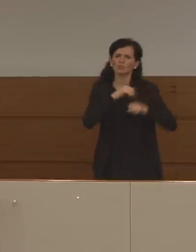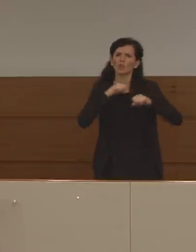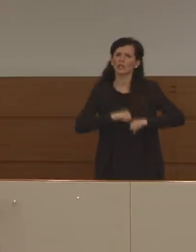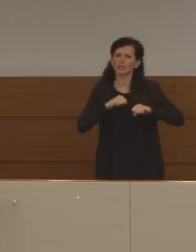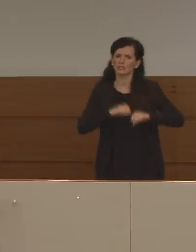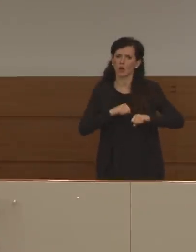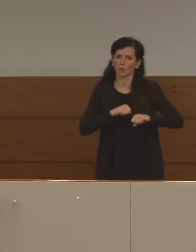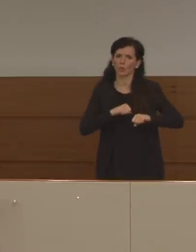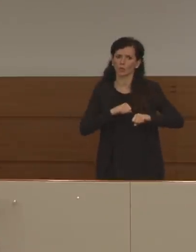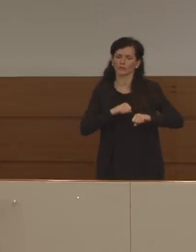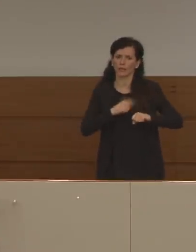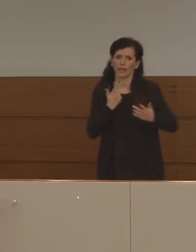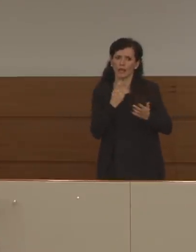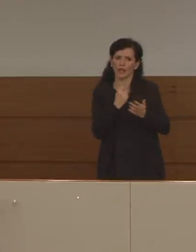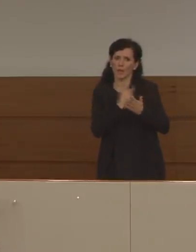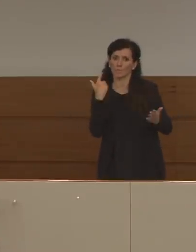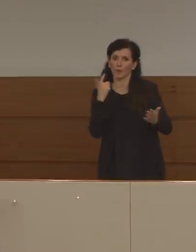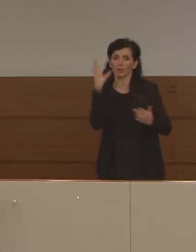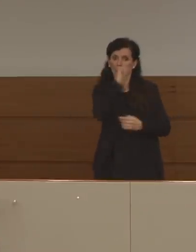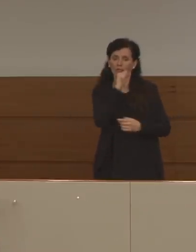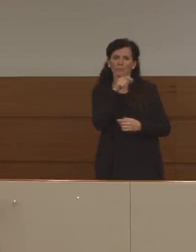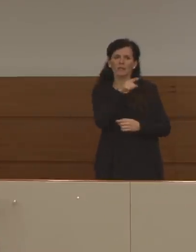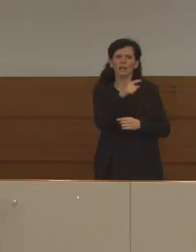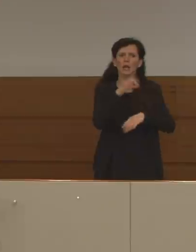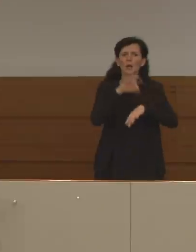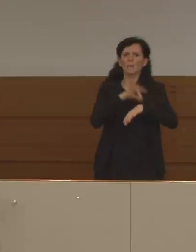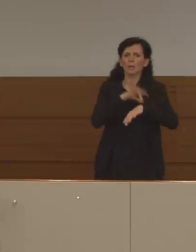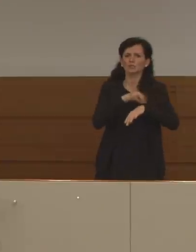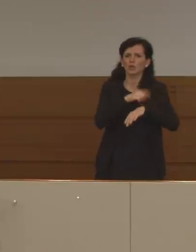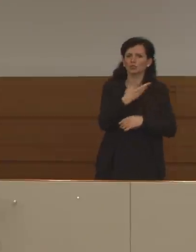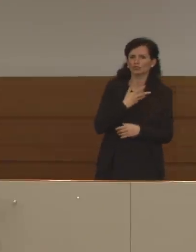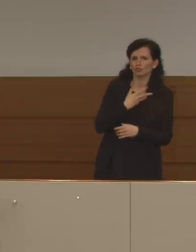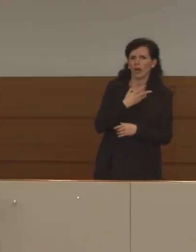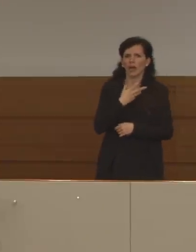insistiamo sulle comorbidità, sono delle condizioni difficili da gestire.